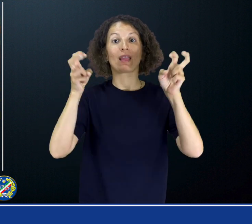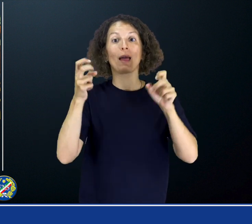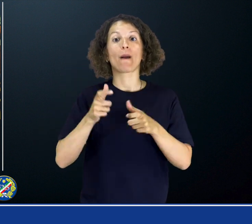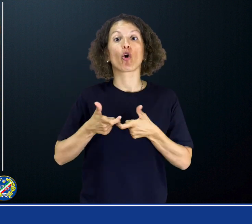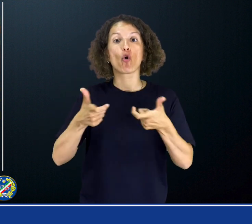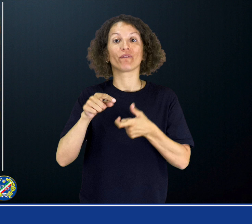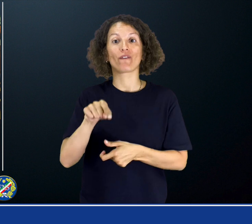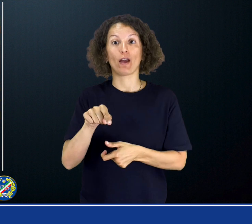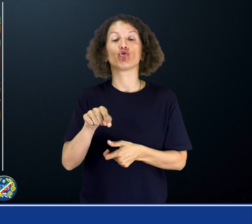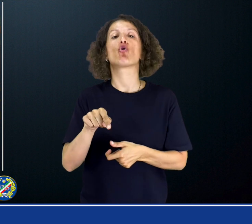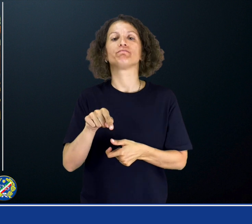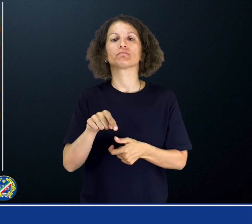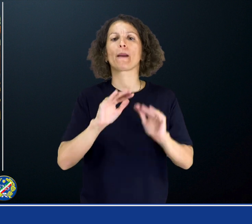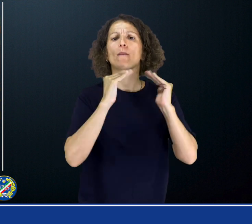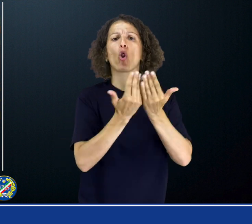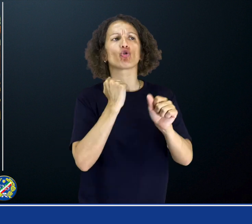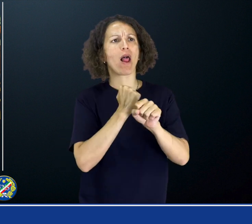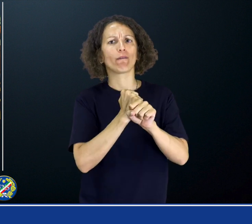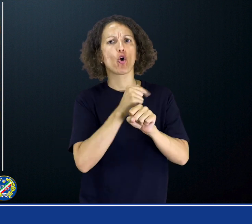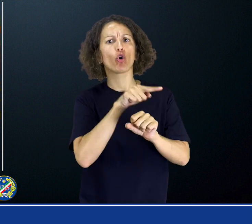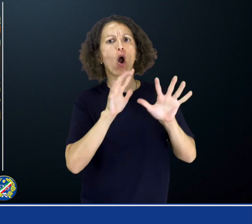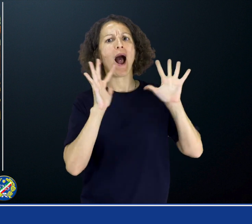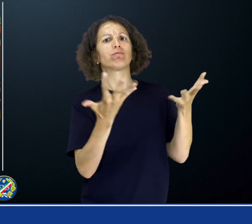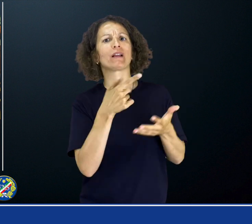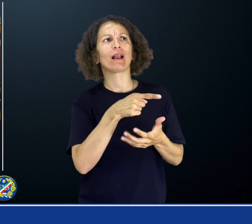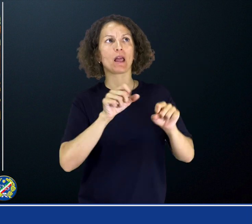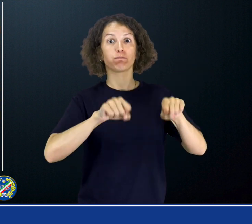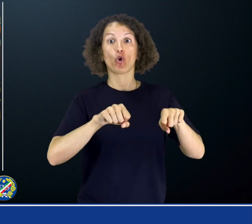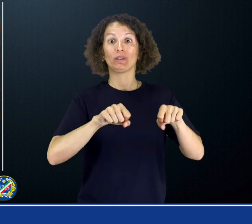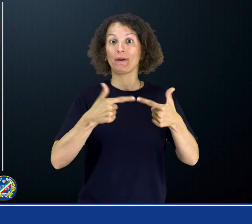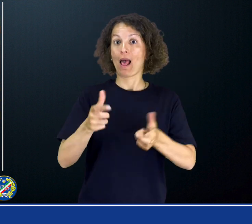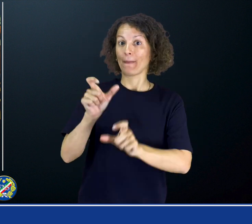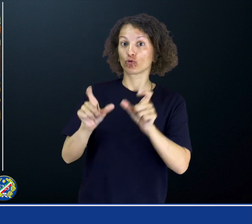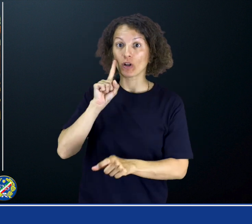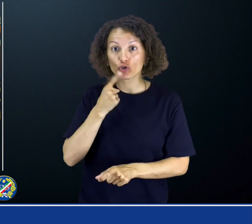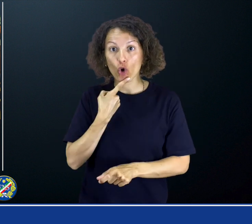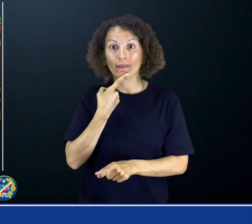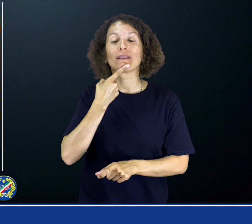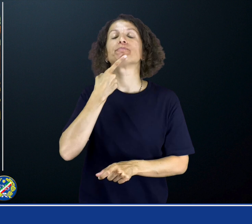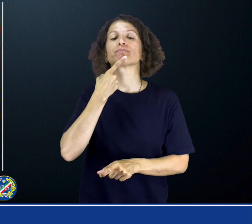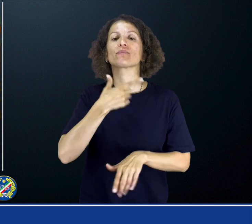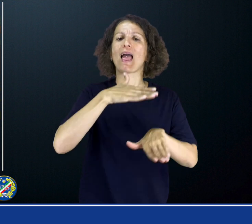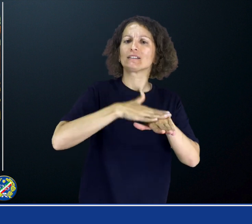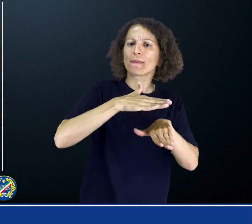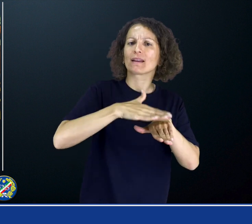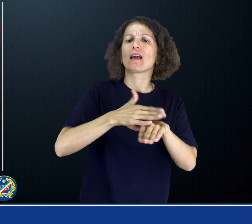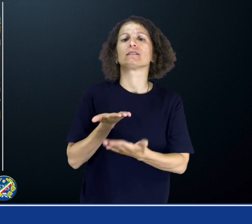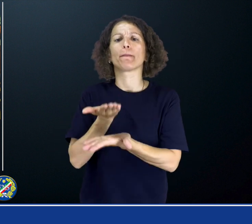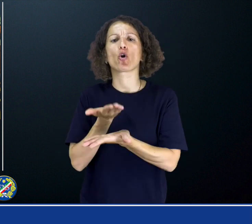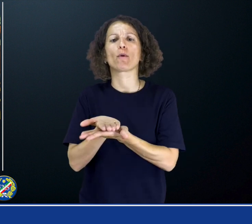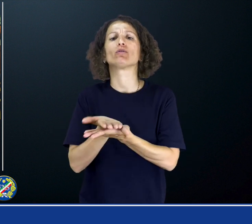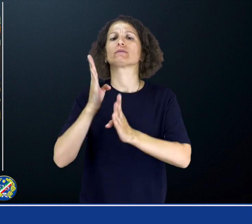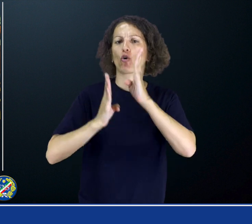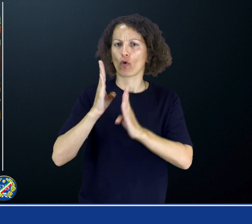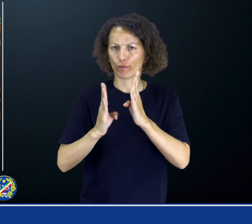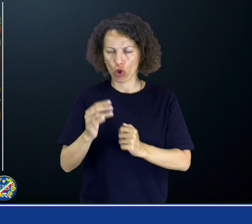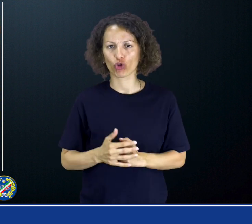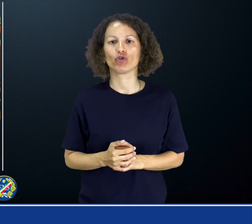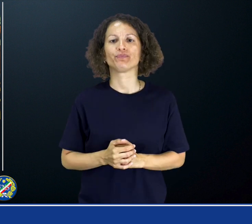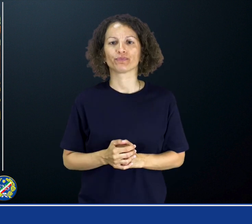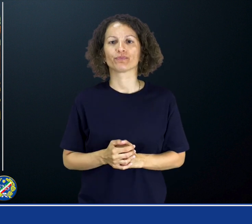“Mondo del Lavoro: un ambiente possibile per le persone Sorde? Esperienze e proposte a confronto”.